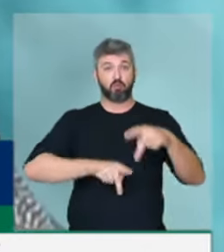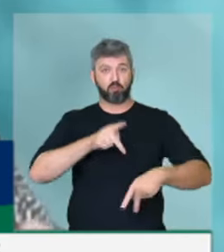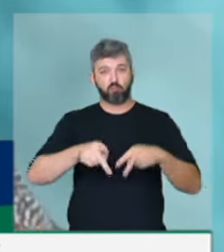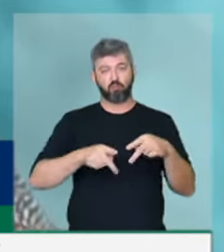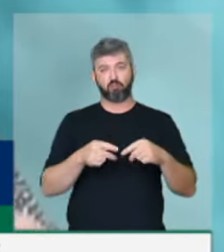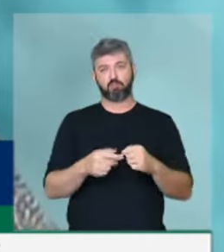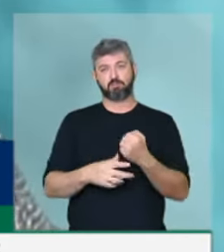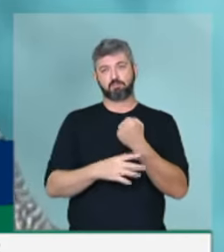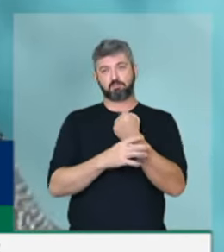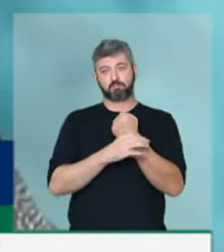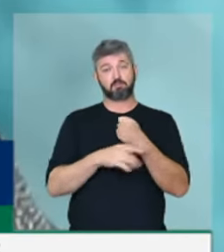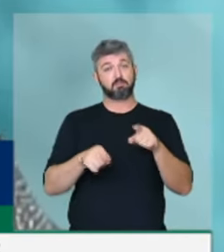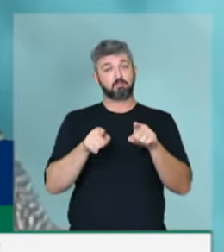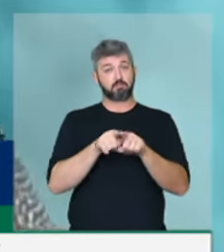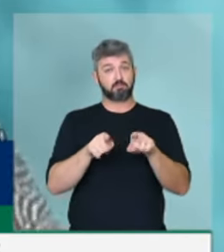AGLOMERAÇÕES.... O USO DE